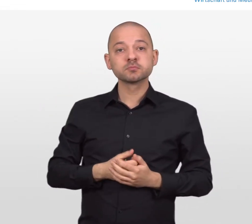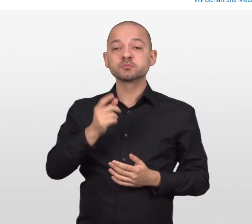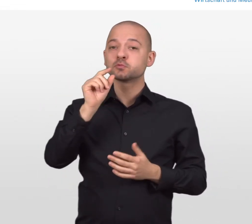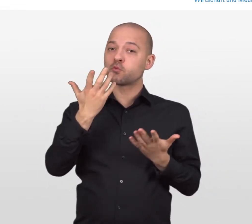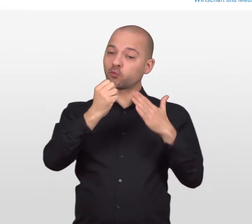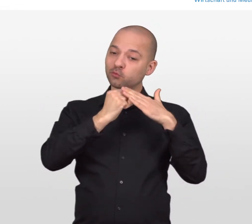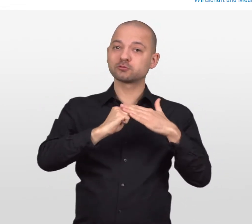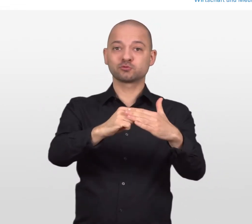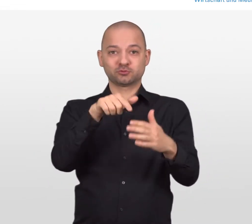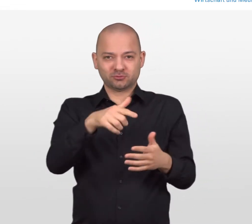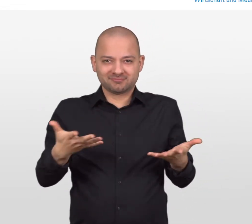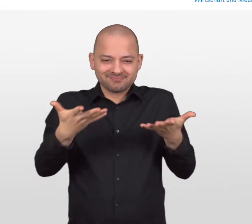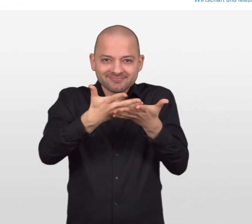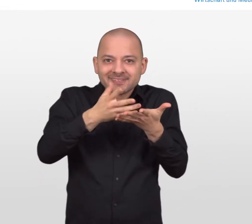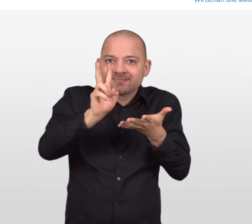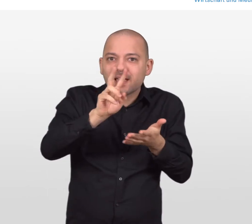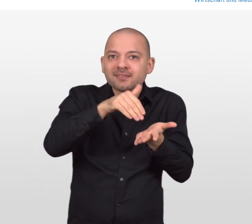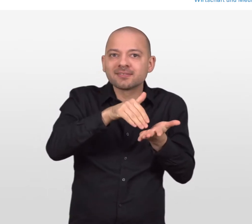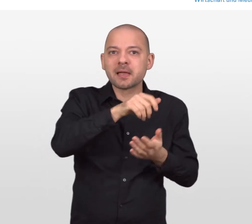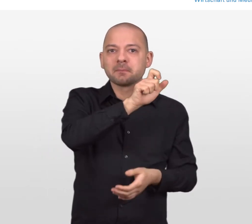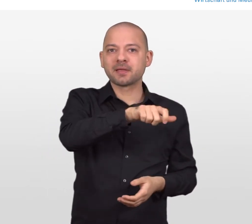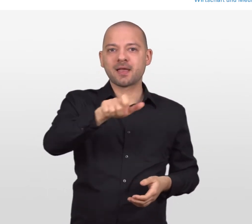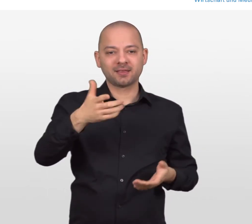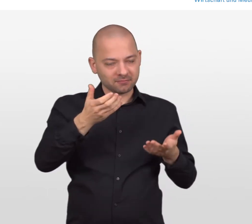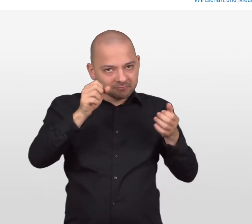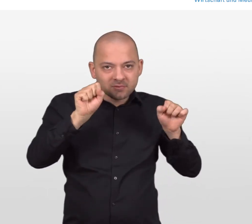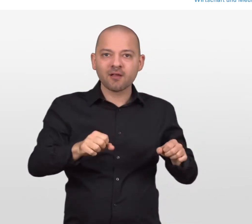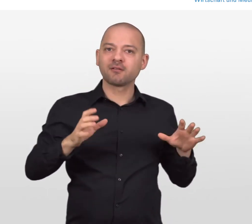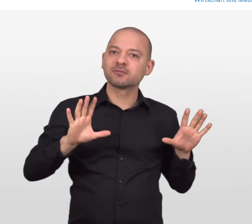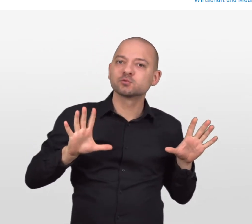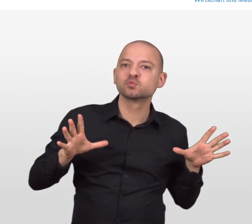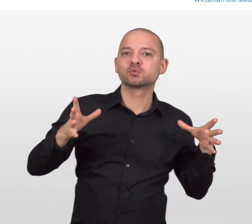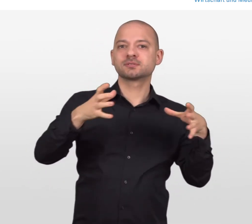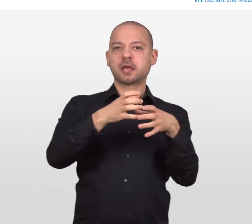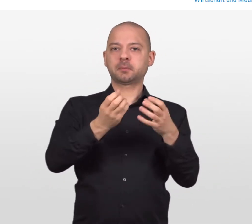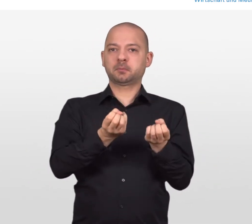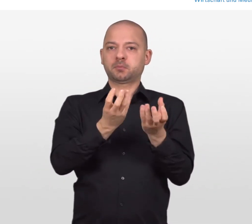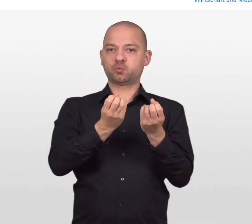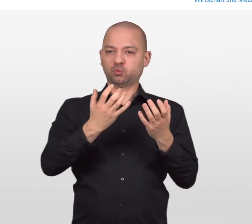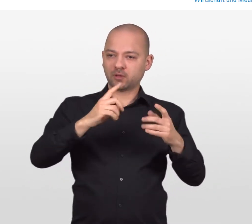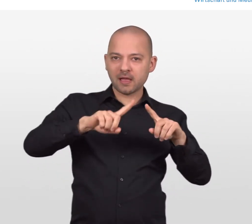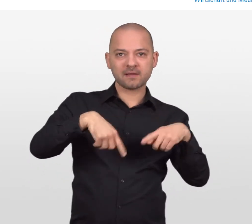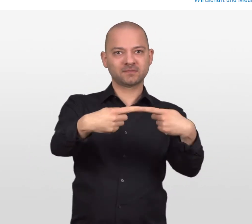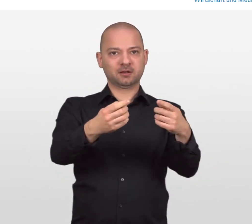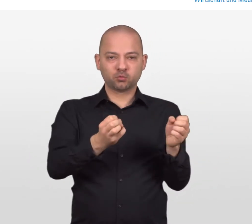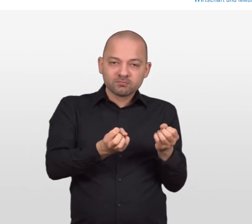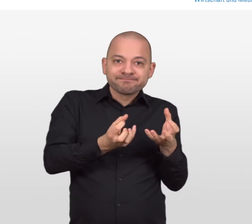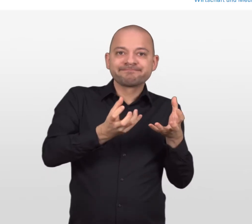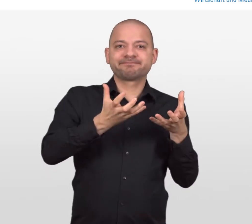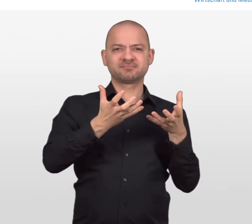und helfen den Cluster-Akteuren, gemeinsam Produkte zu entwickeln,